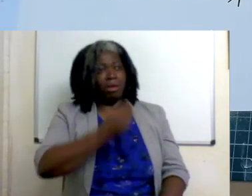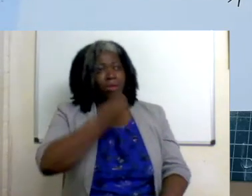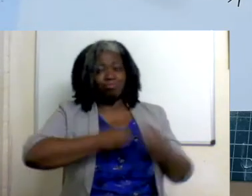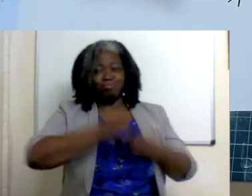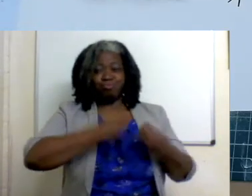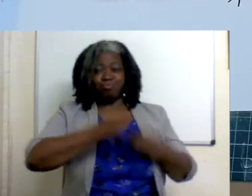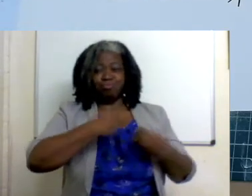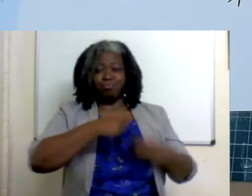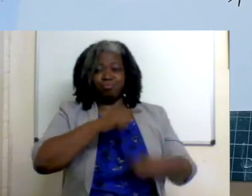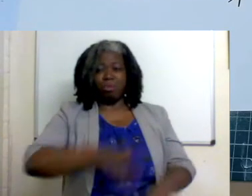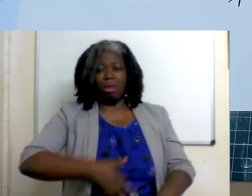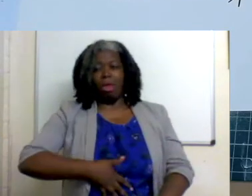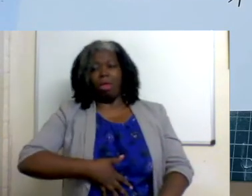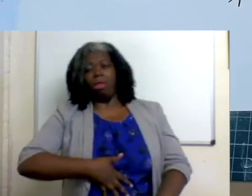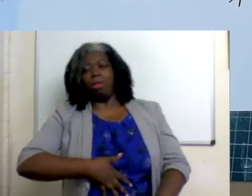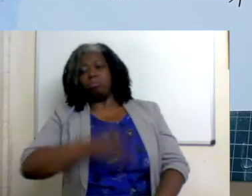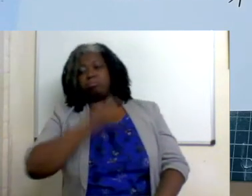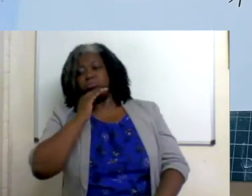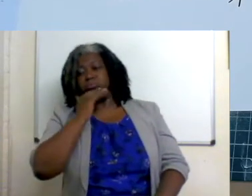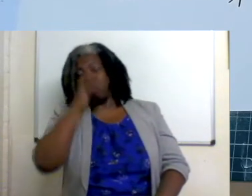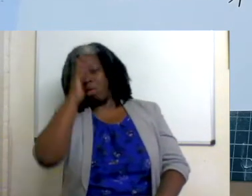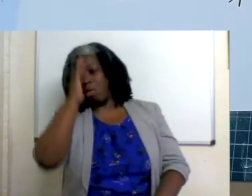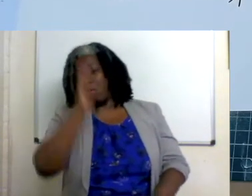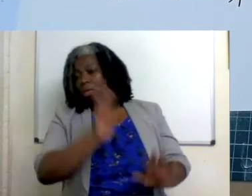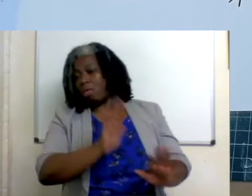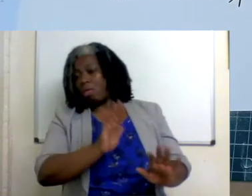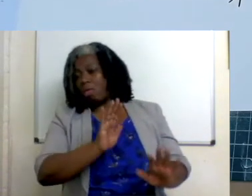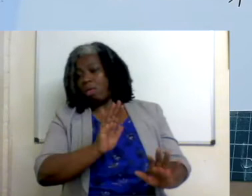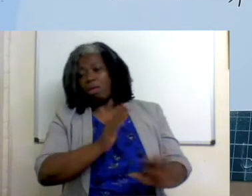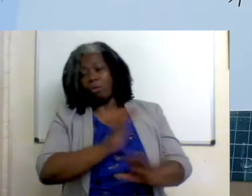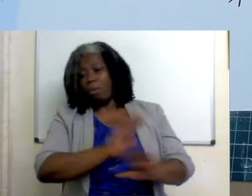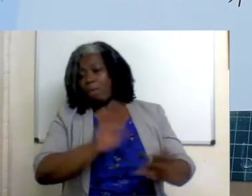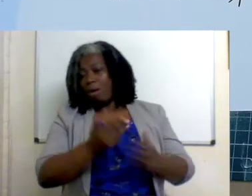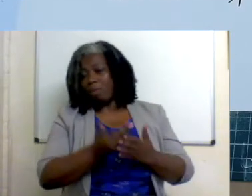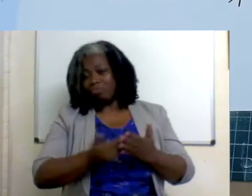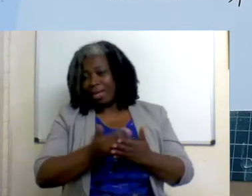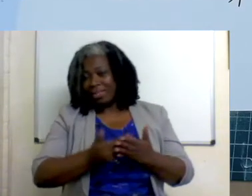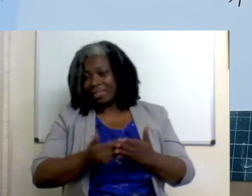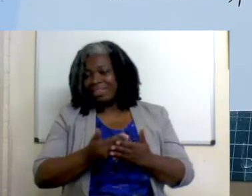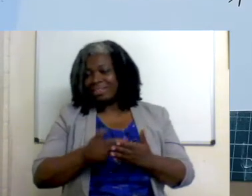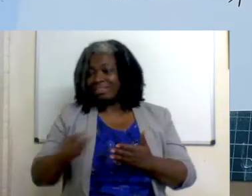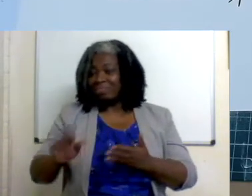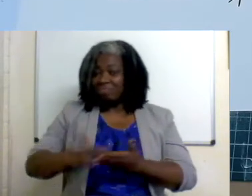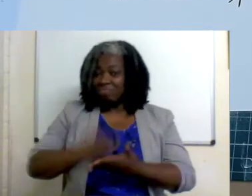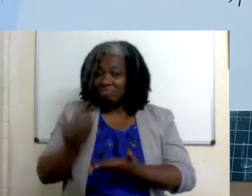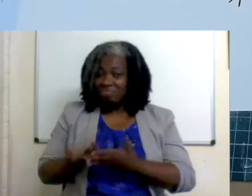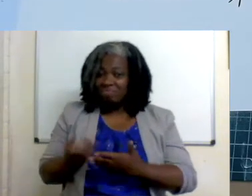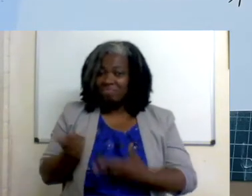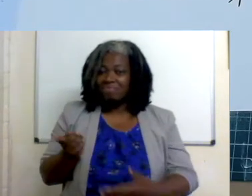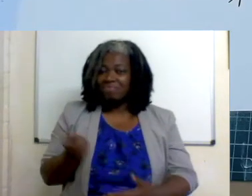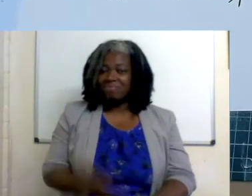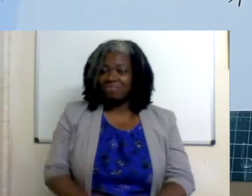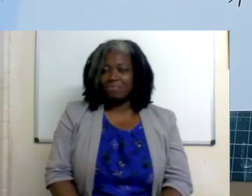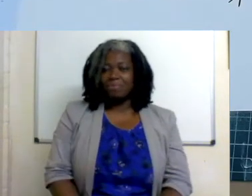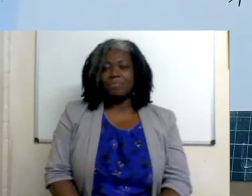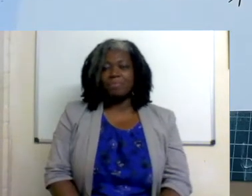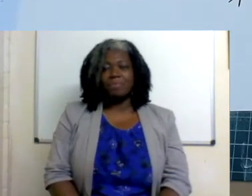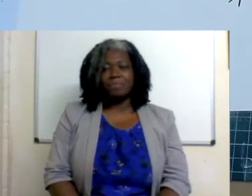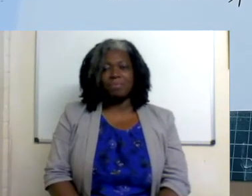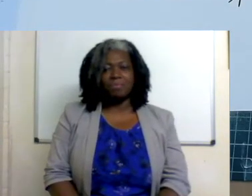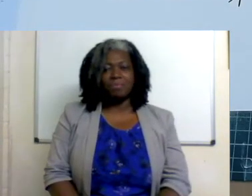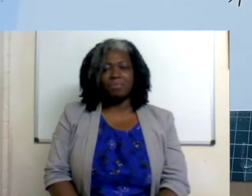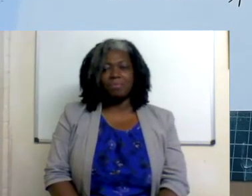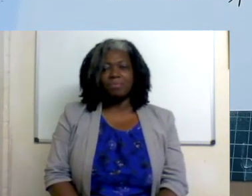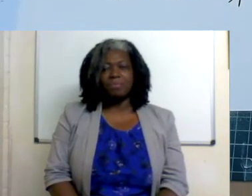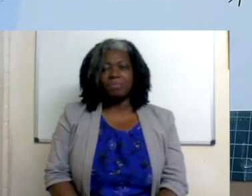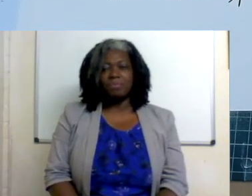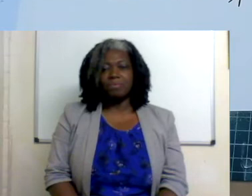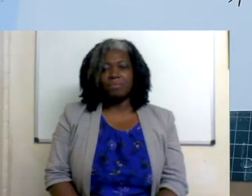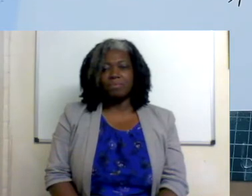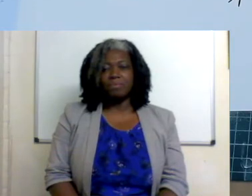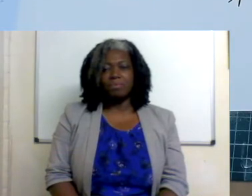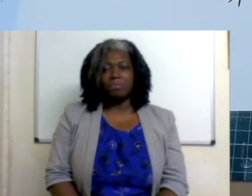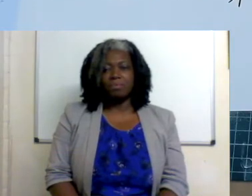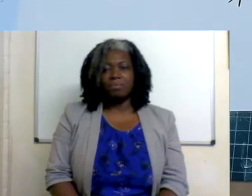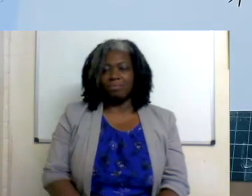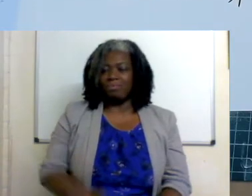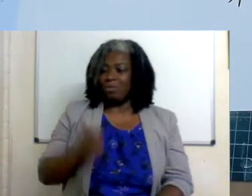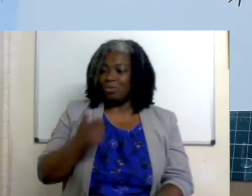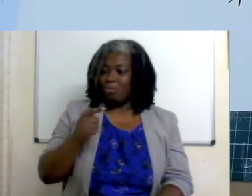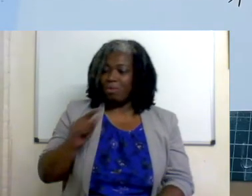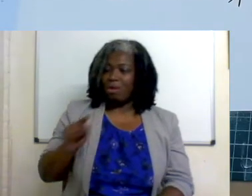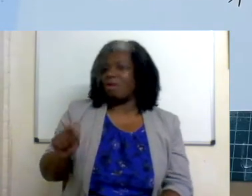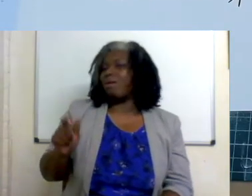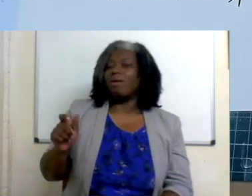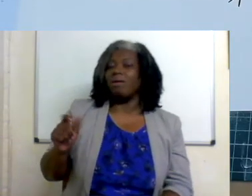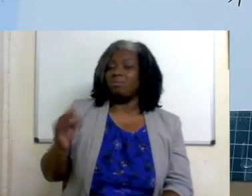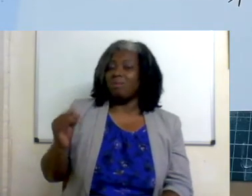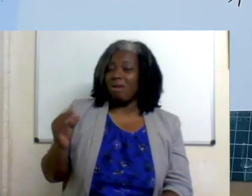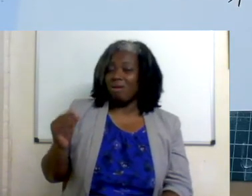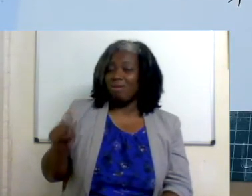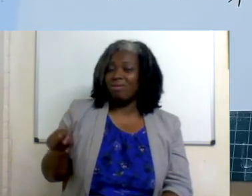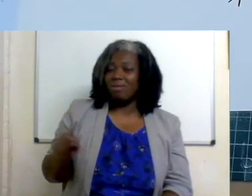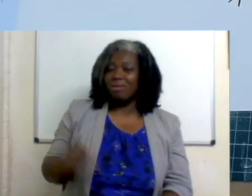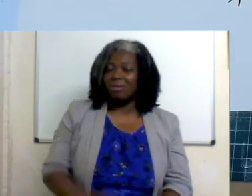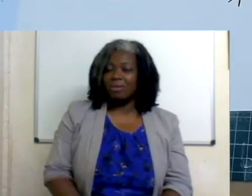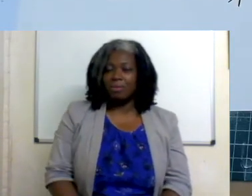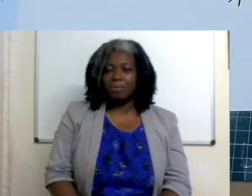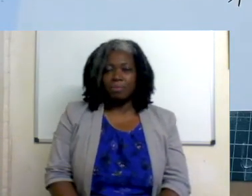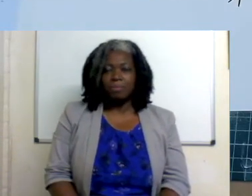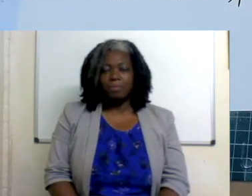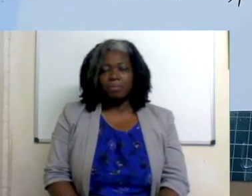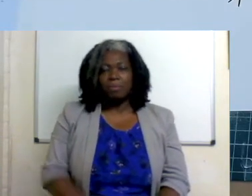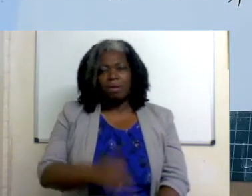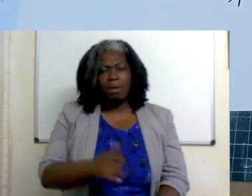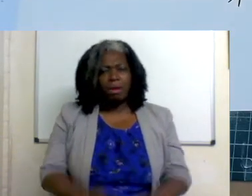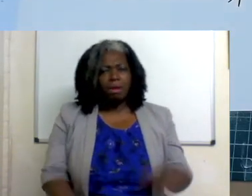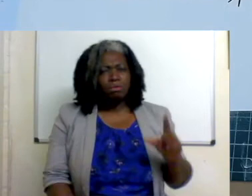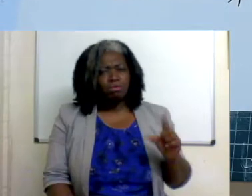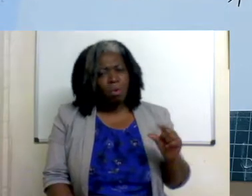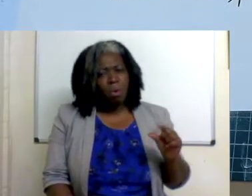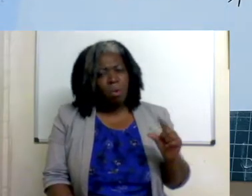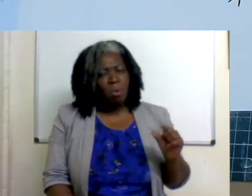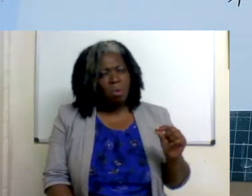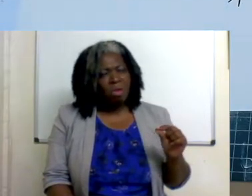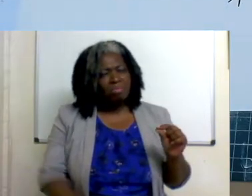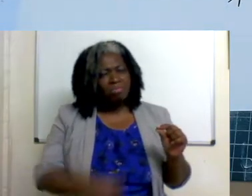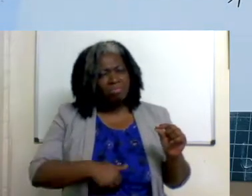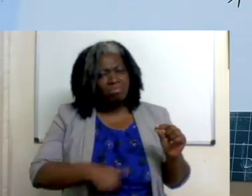ze uz nechce vic, nechce vic chleba. Kachna/clovek. Ale, ta vrana muze mit